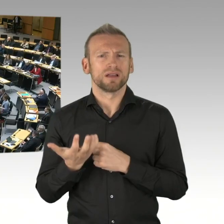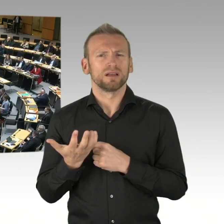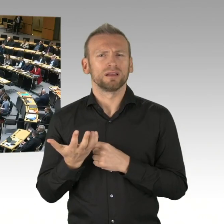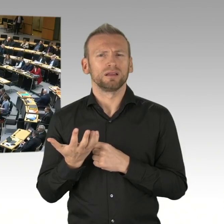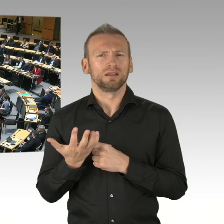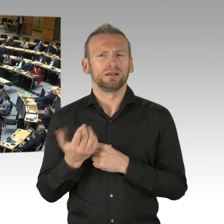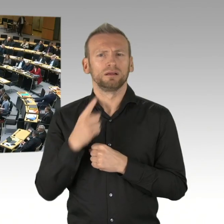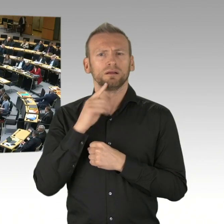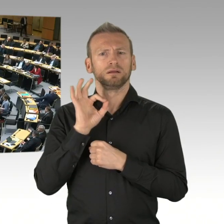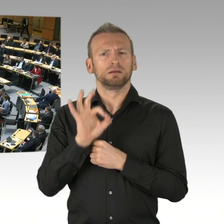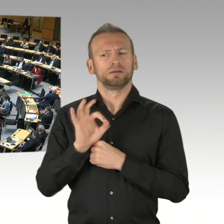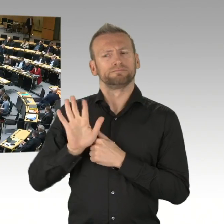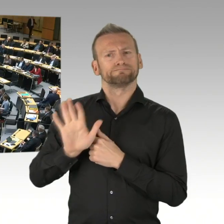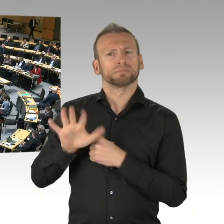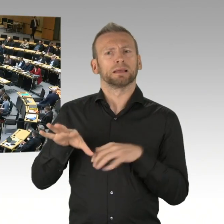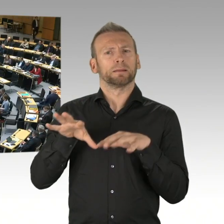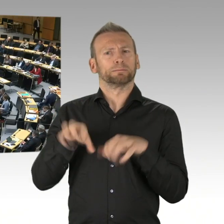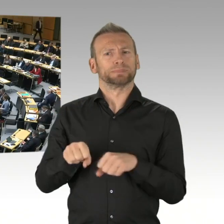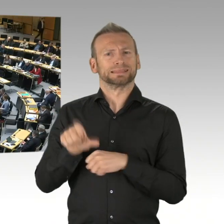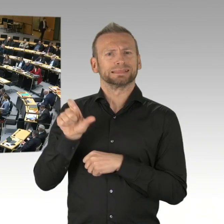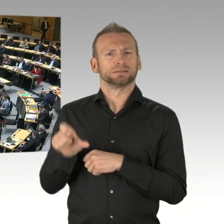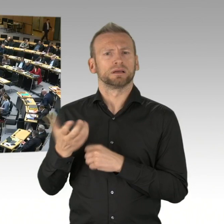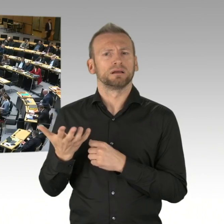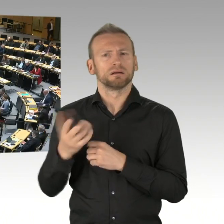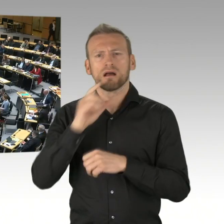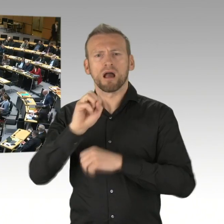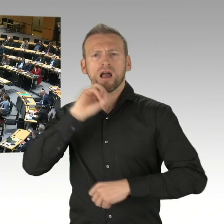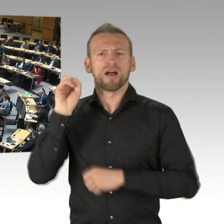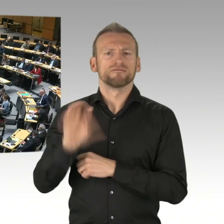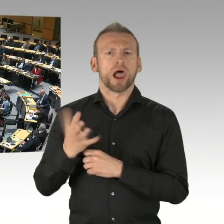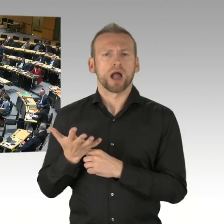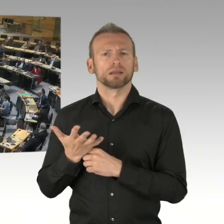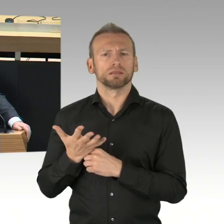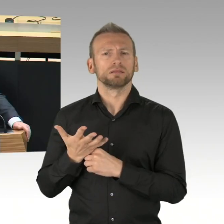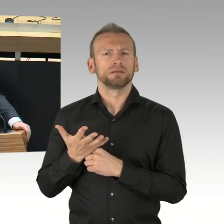(Beifall) Wenn also der Vermieter seinen Mieter verklagt,